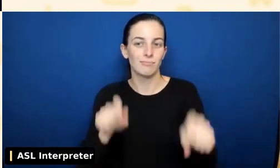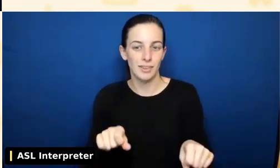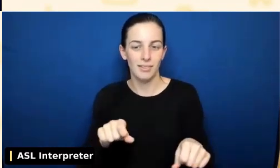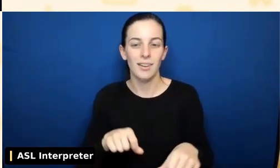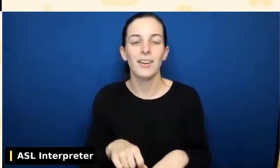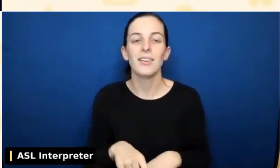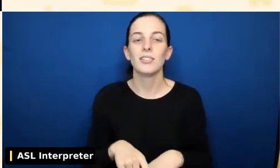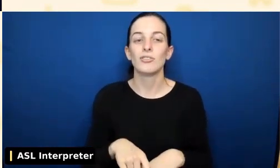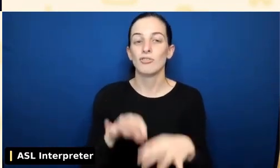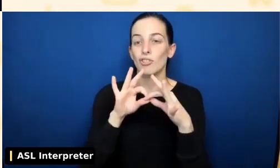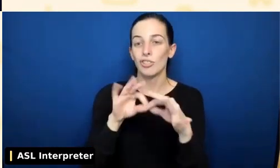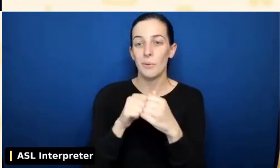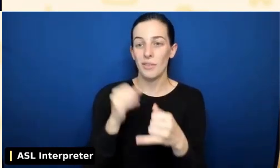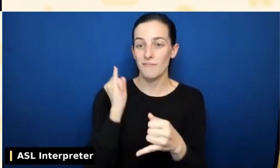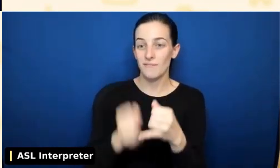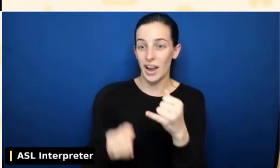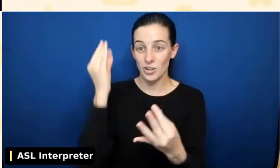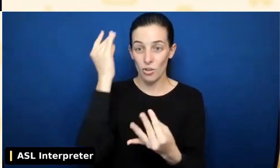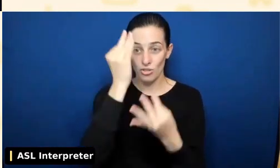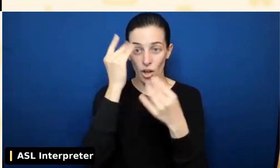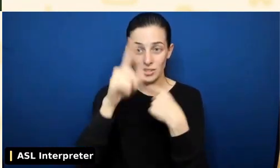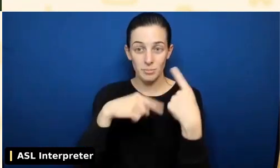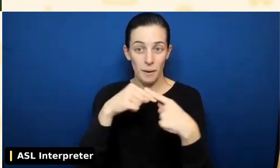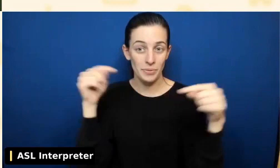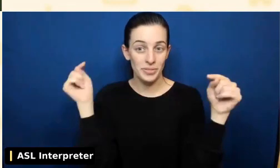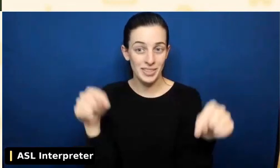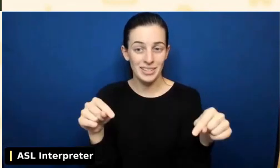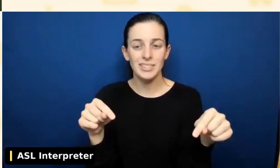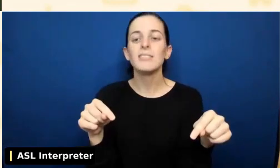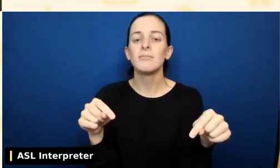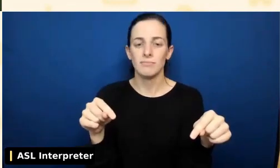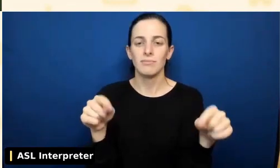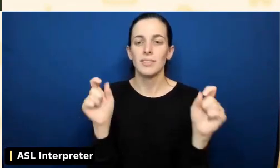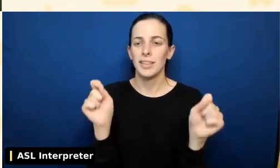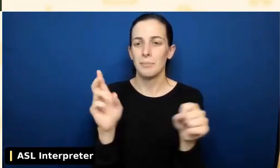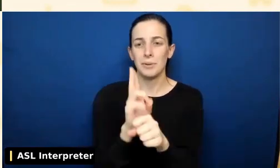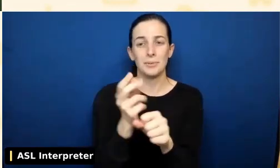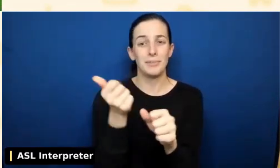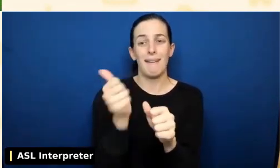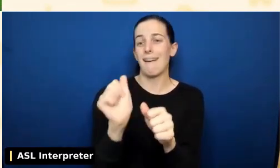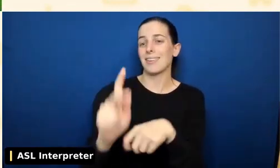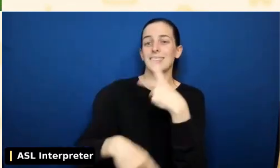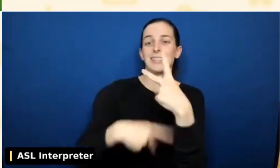En términos de algunas reflexiones finales sobre esto, esto puede, como dije, usarse para cualquier tipo de configuración que deba alternarse,